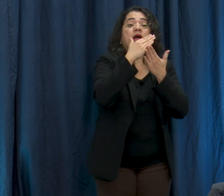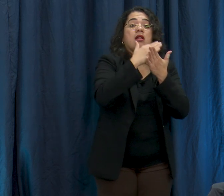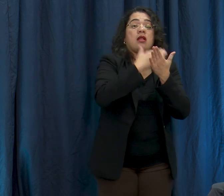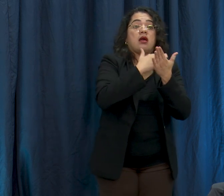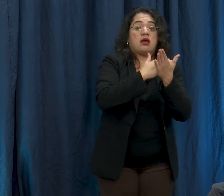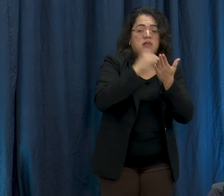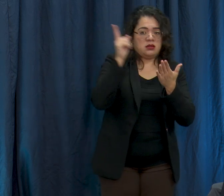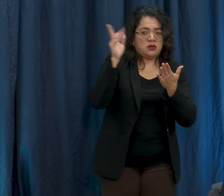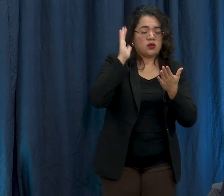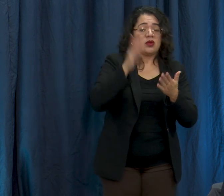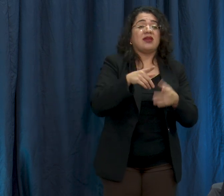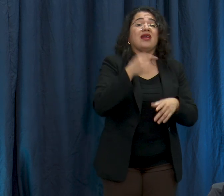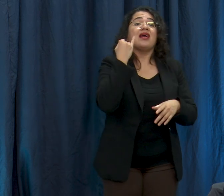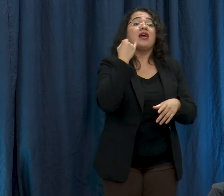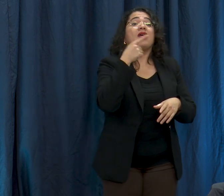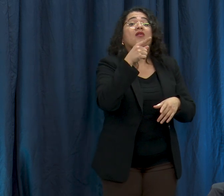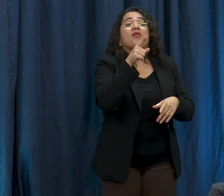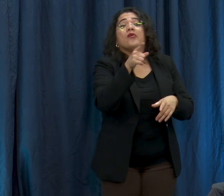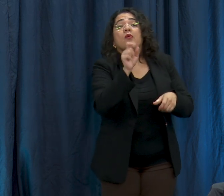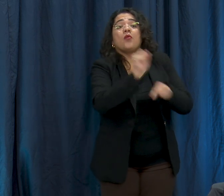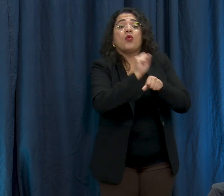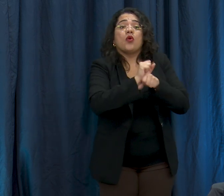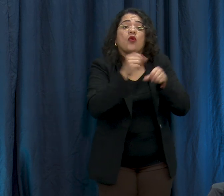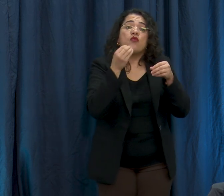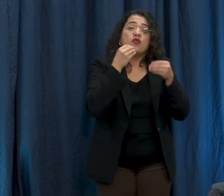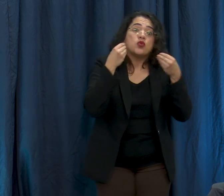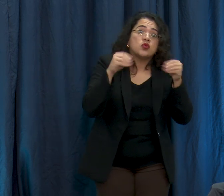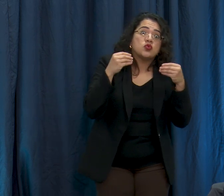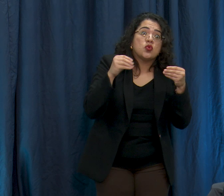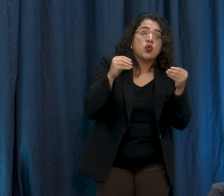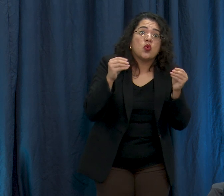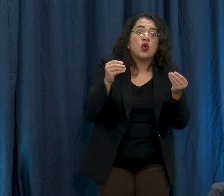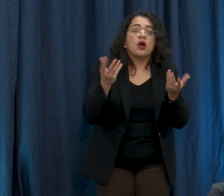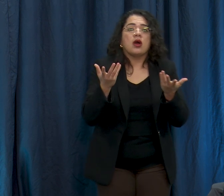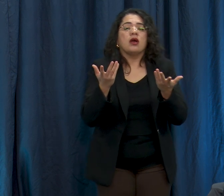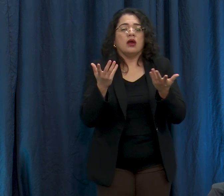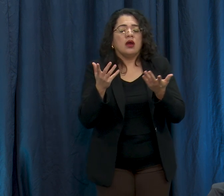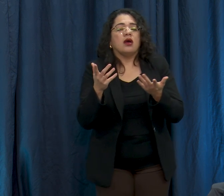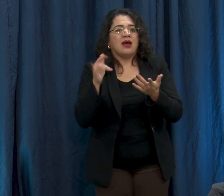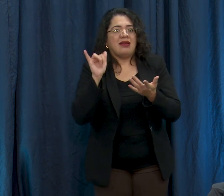tiendas de muchos detalles sobre esto también que van a salir en poco tiempo